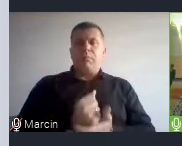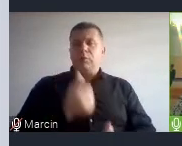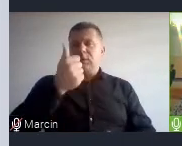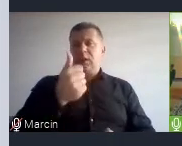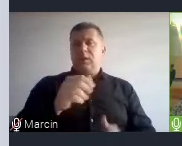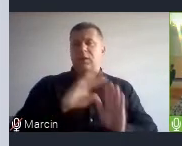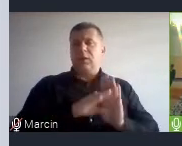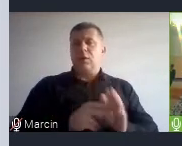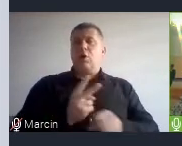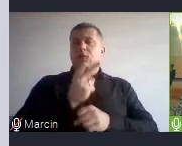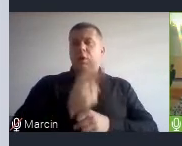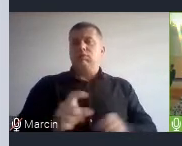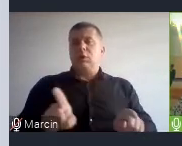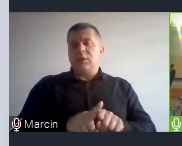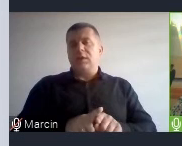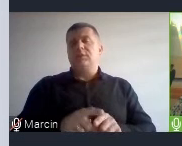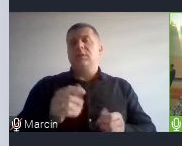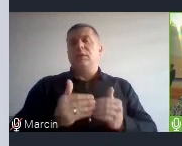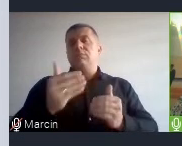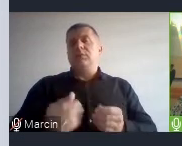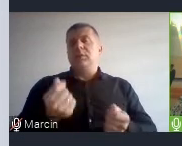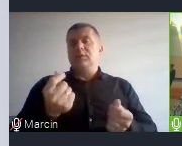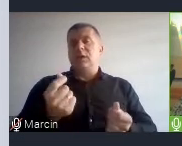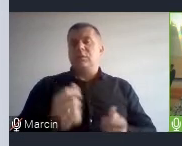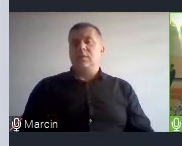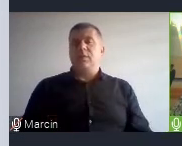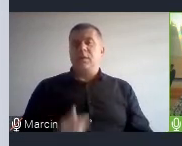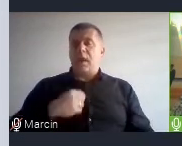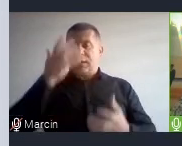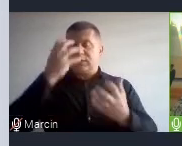dopuszczamy kryteria poza cenowe i zachęcam do tych kryteriów.